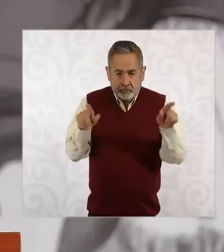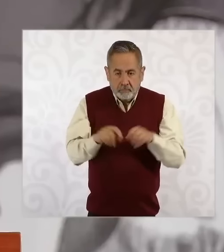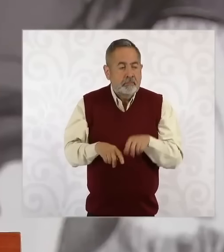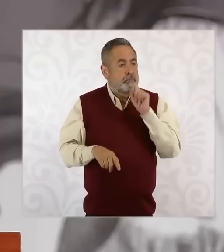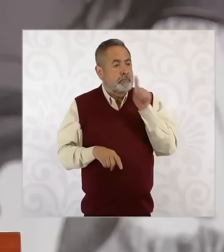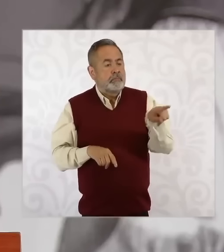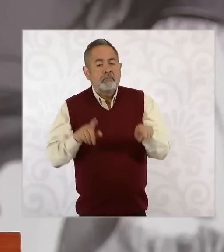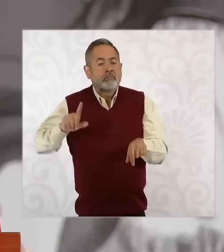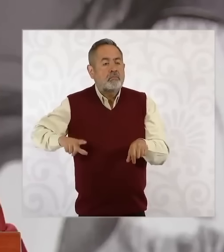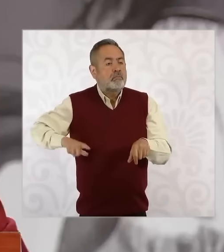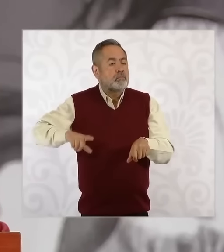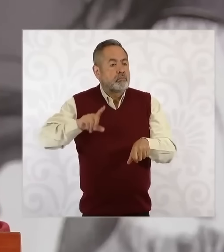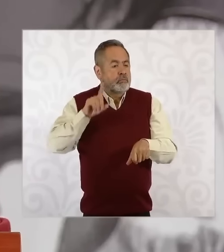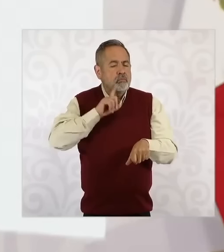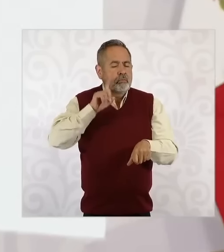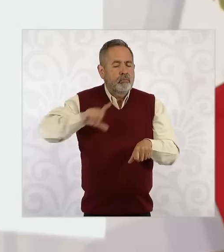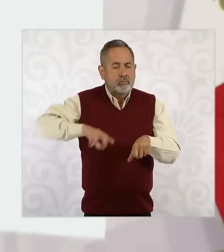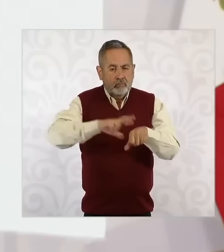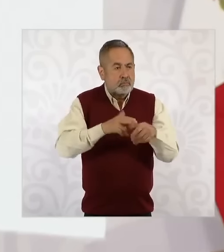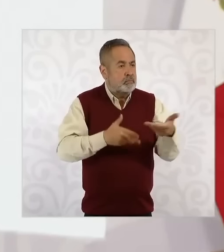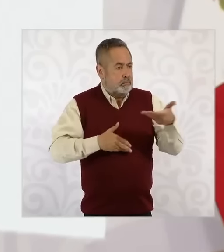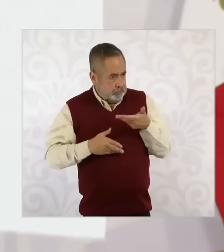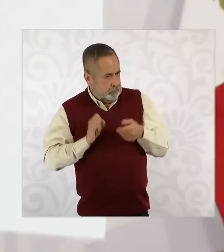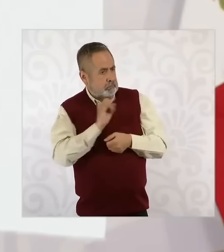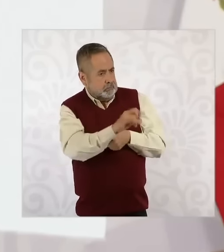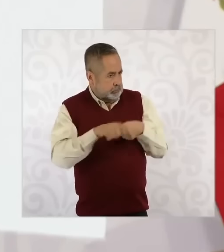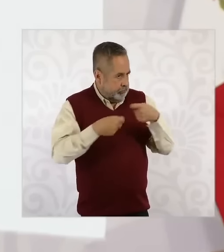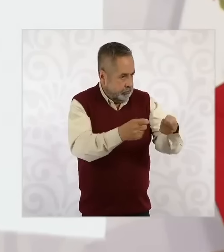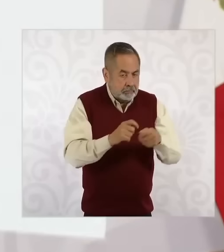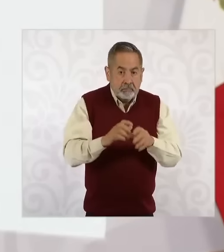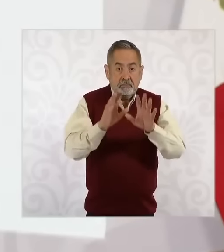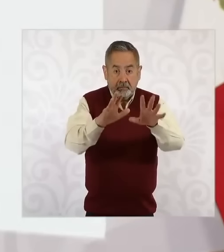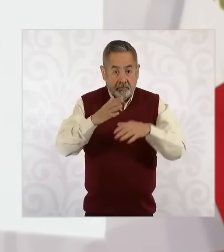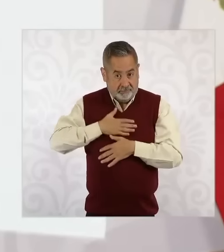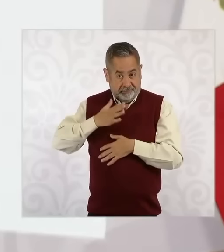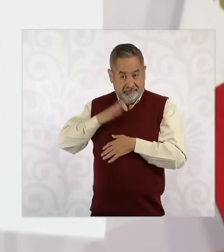de la gobernadora. Si nosotros tenemos la idea de que hay una carretera que requiere hacerse para